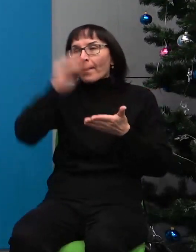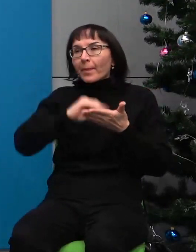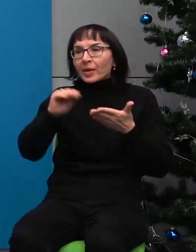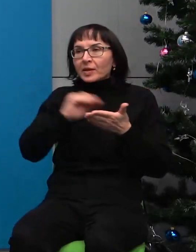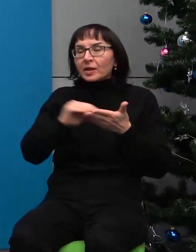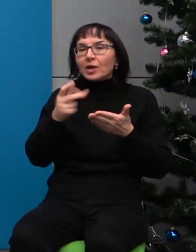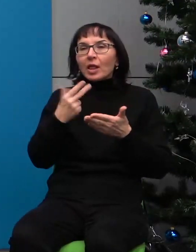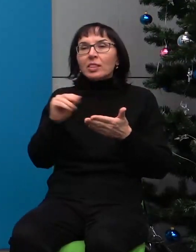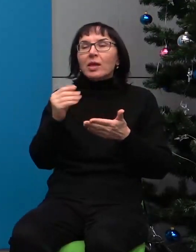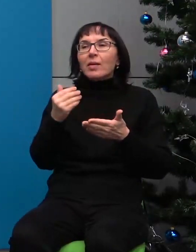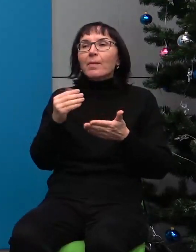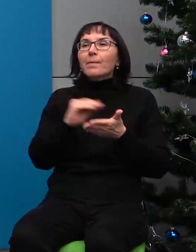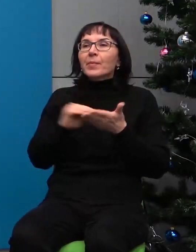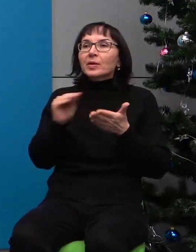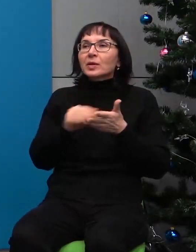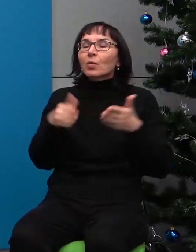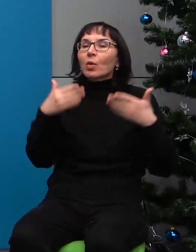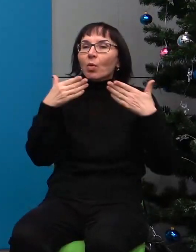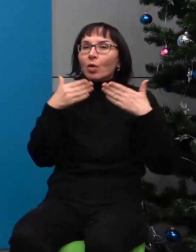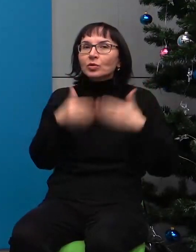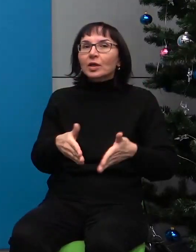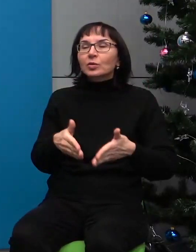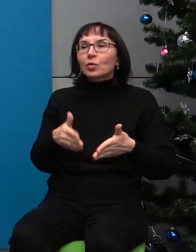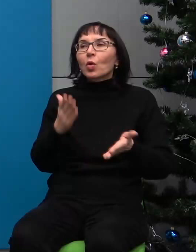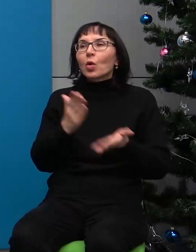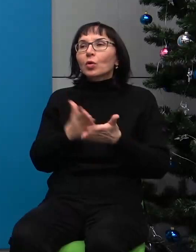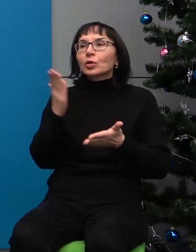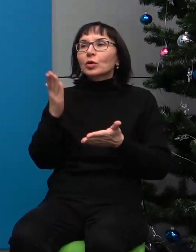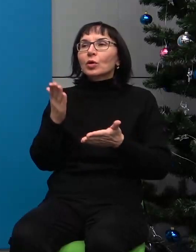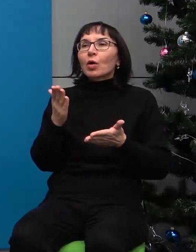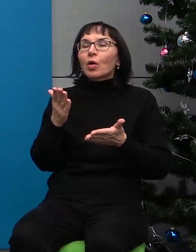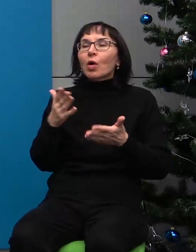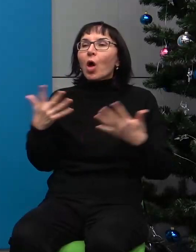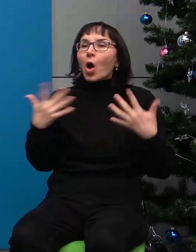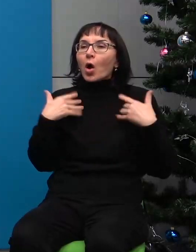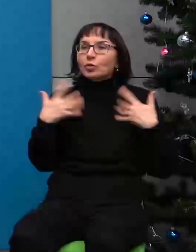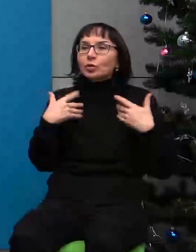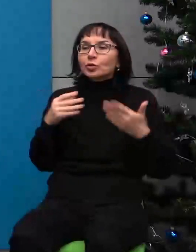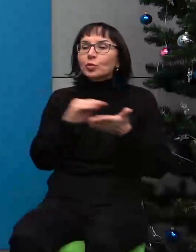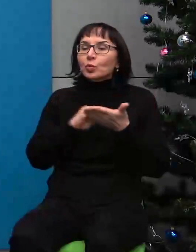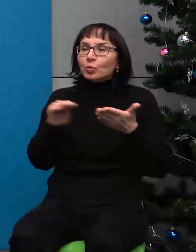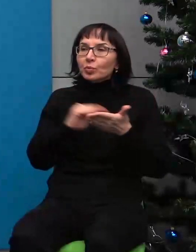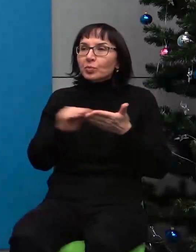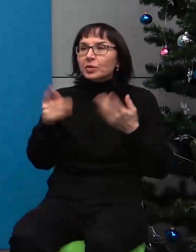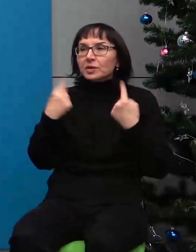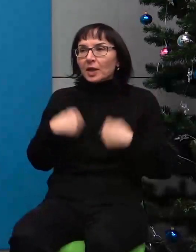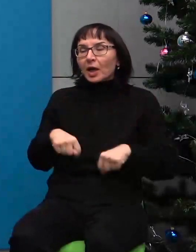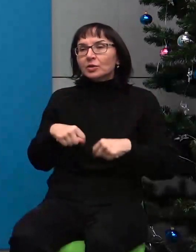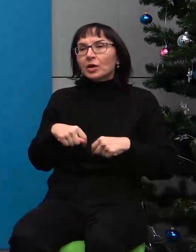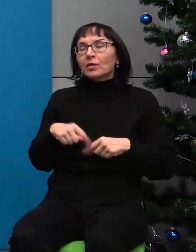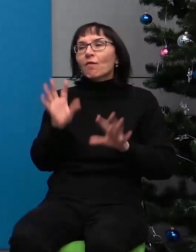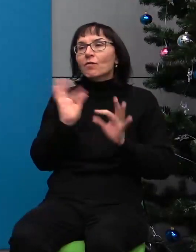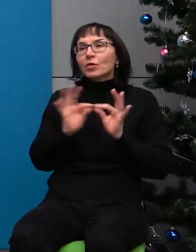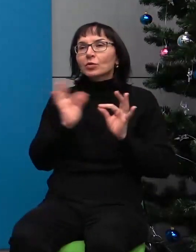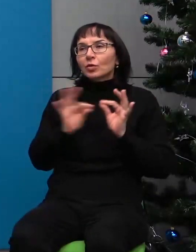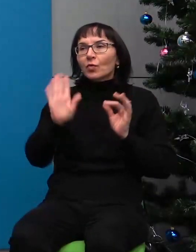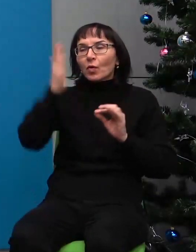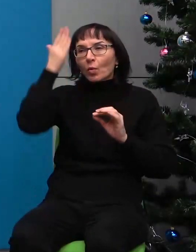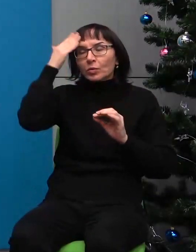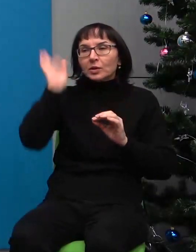Ja nie pisałem o statku Stefan Batory, ani o historii Elbląga, tylko pisałem biografię pisarza i to bardzo wyjątkowego.